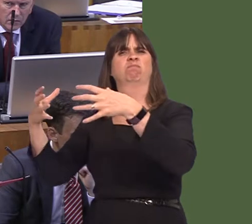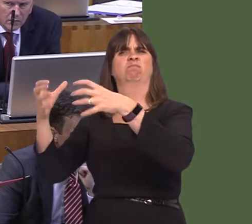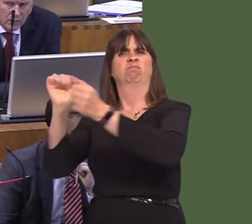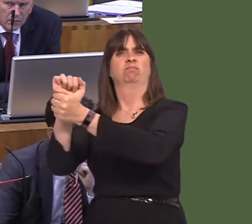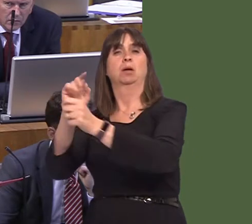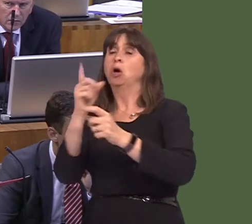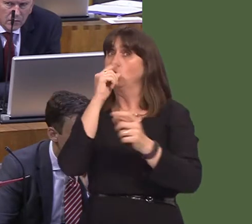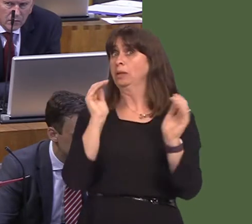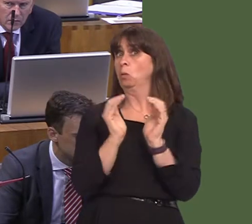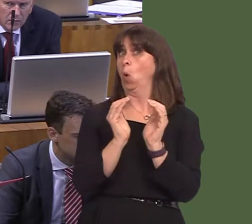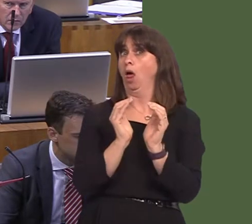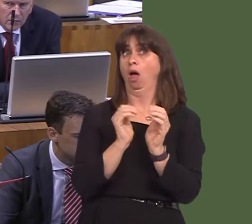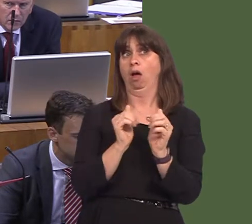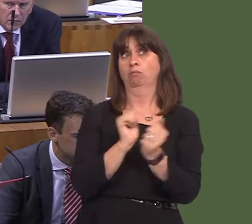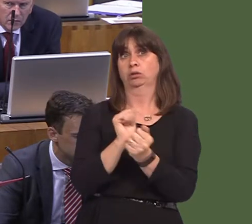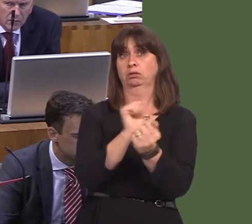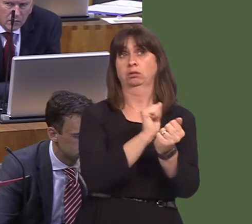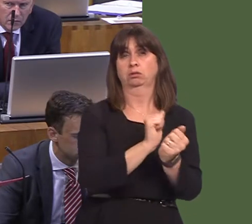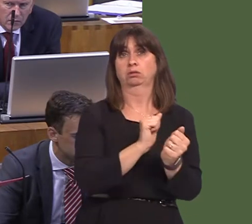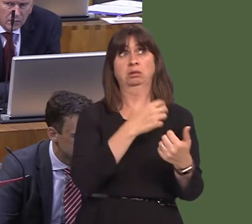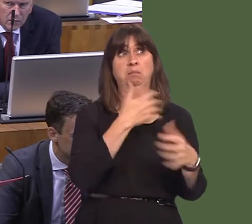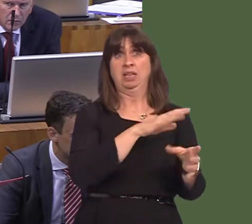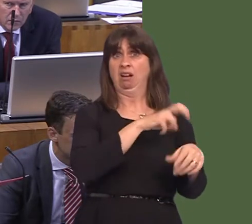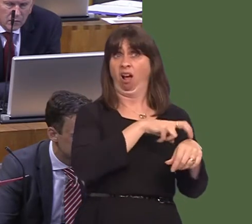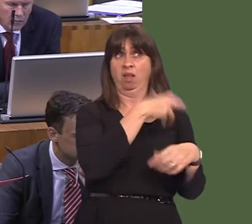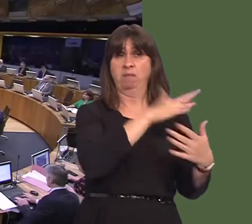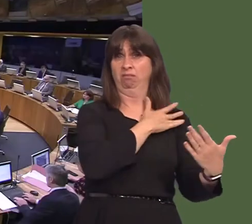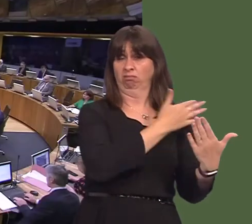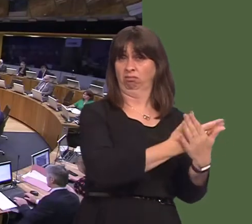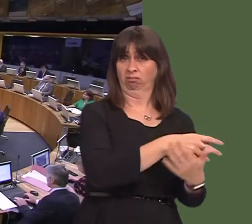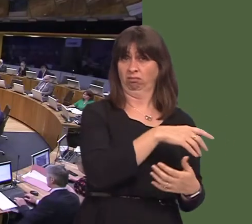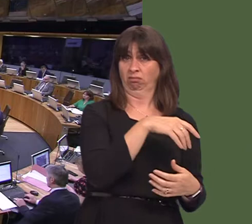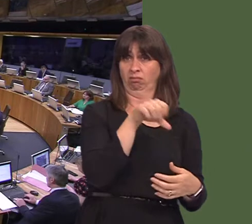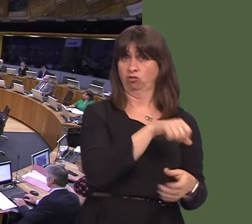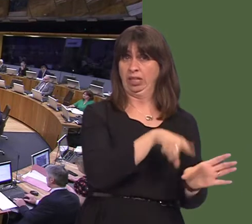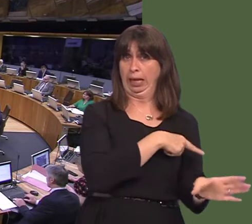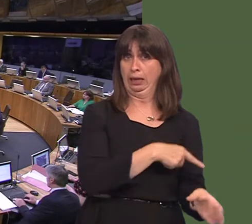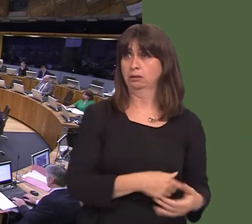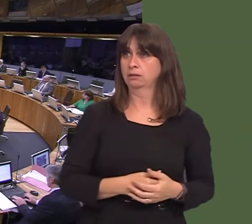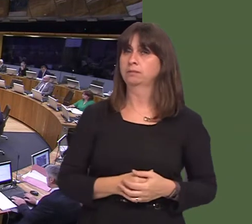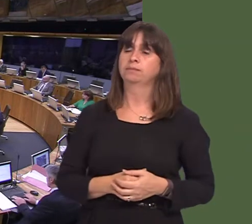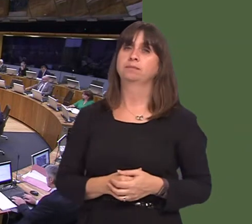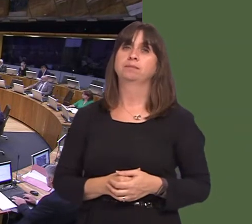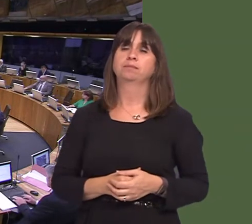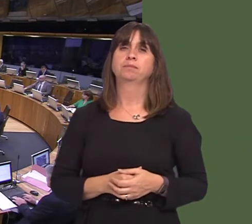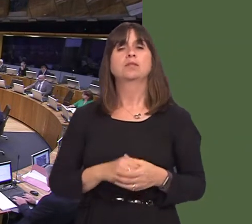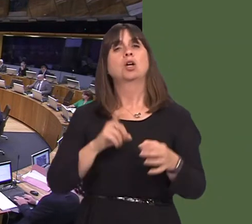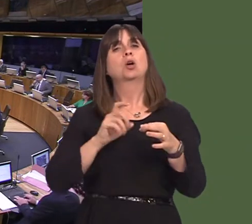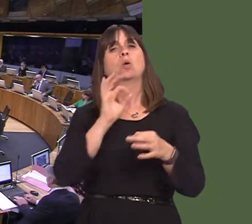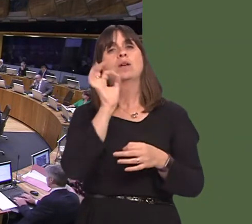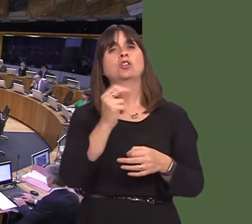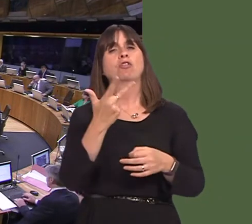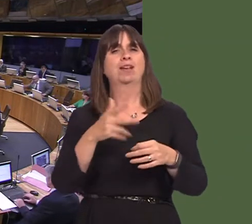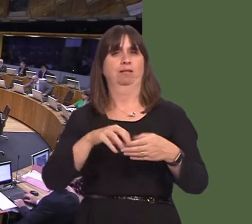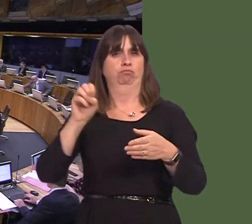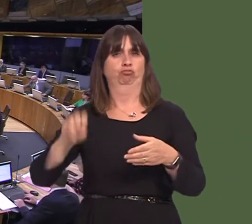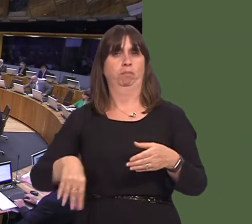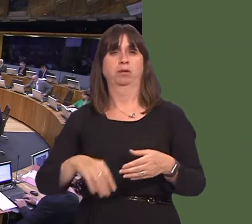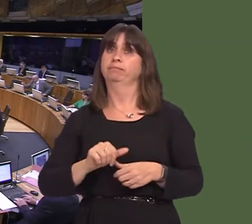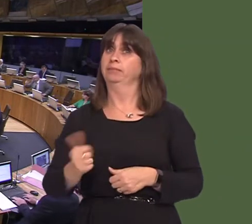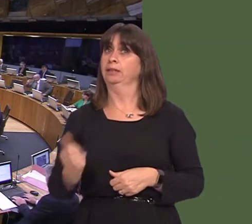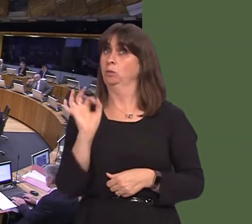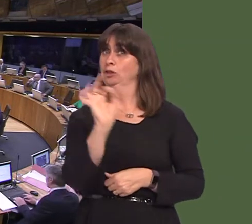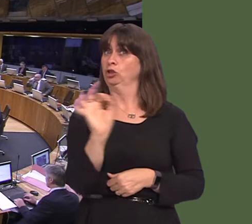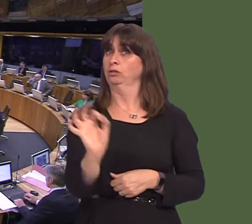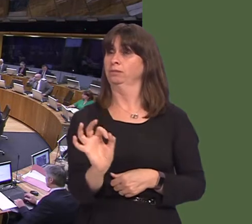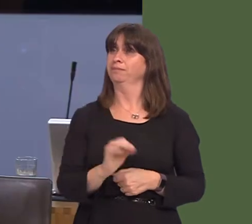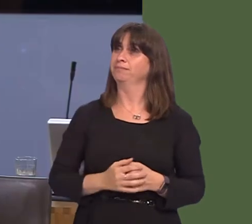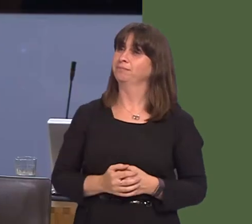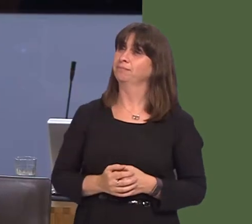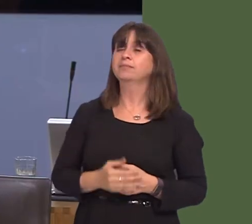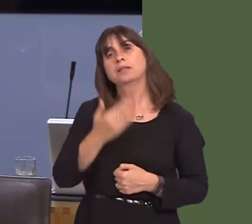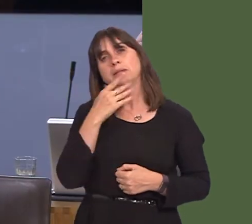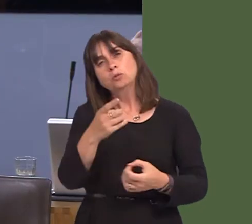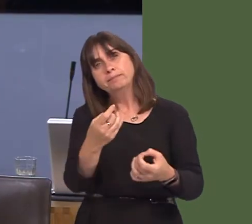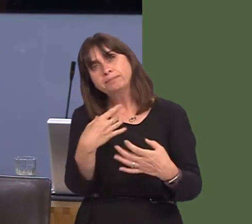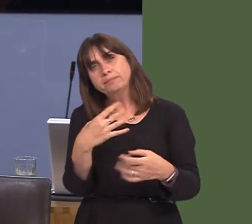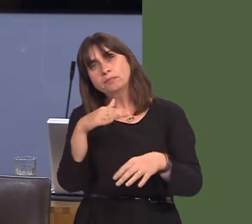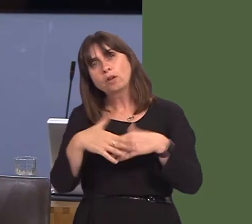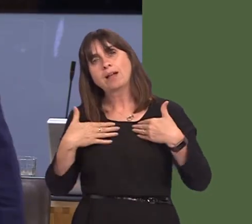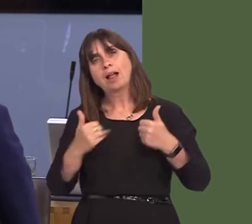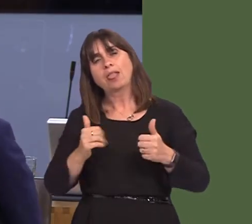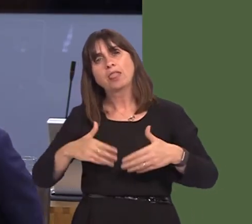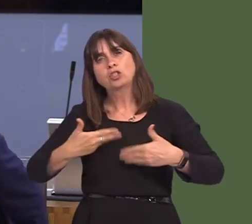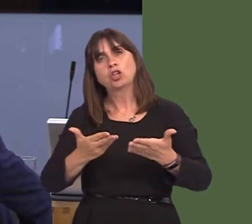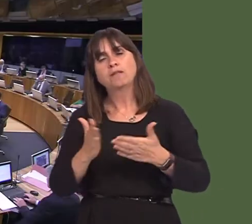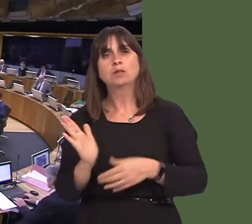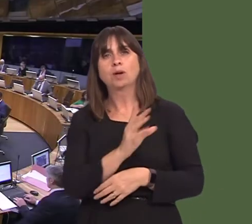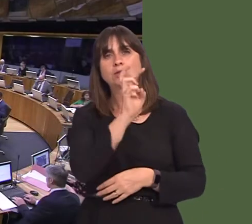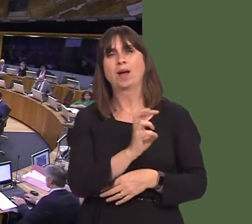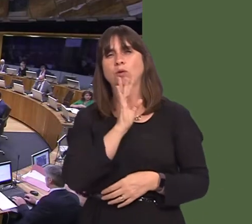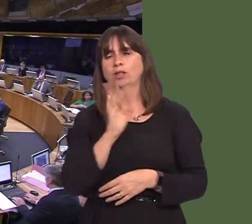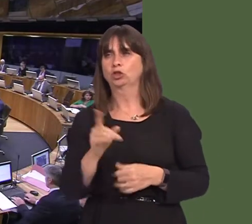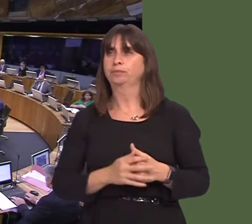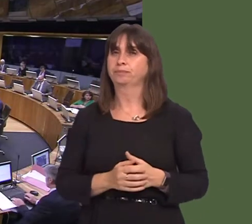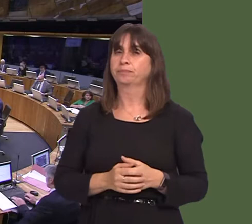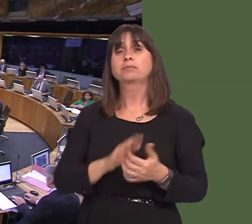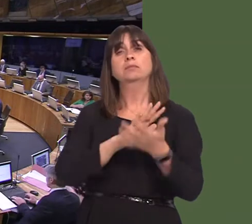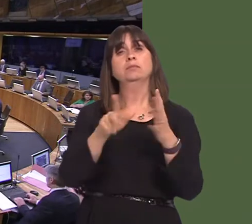as Northern Ireland have been doing it